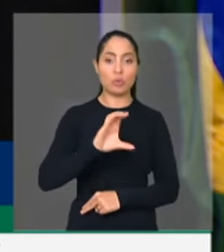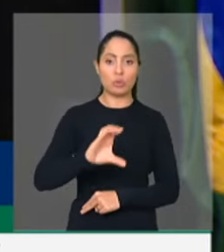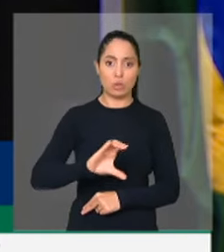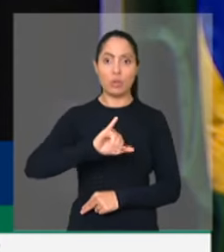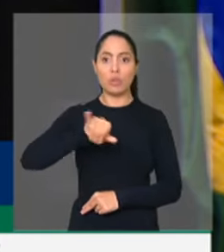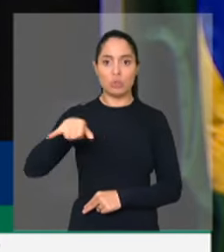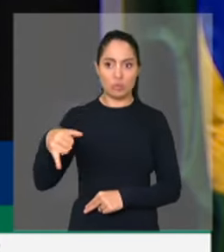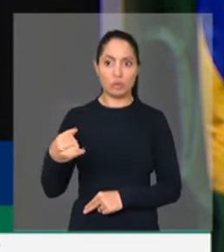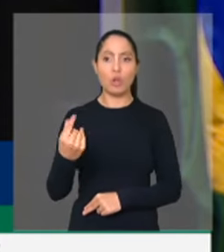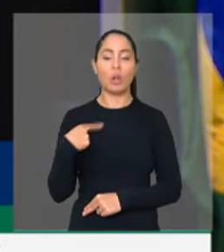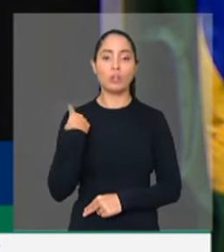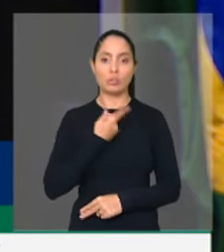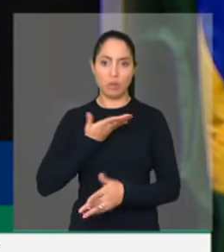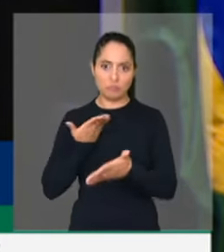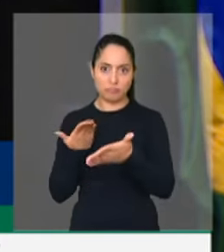PROJETO DE LEI N° 1010/2021 NA FORMA DO SUBSTITUTIVO...